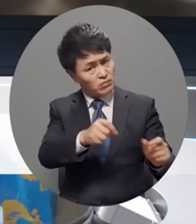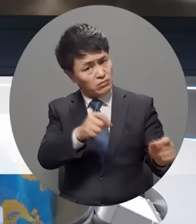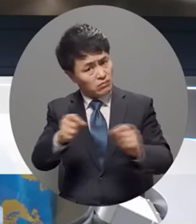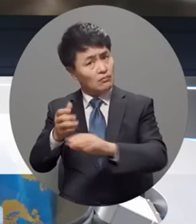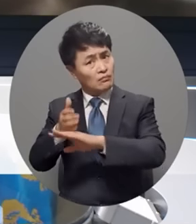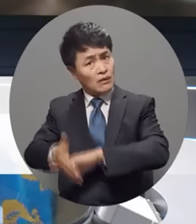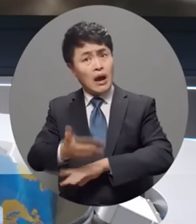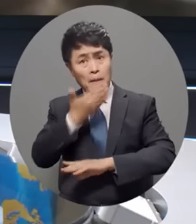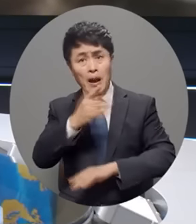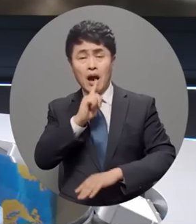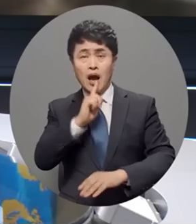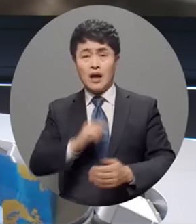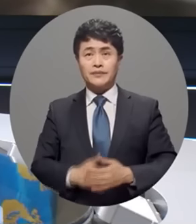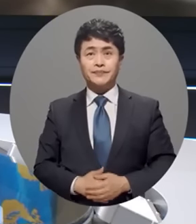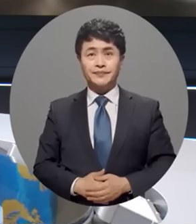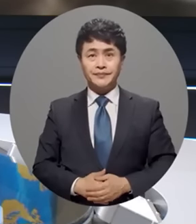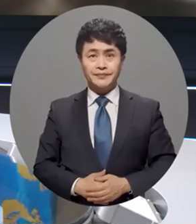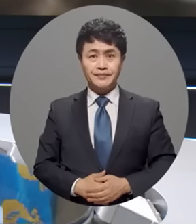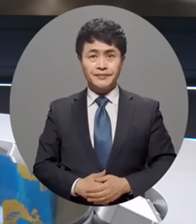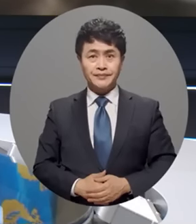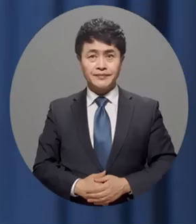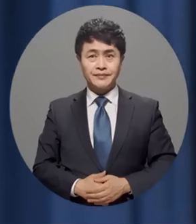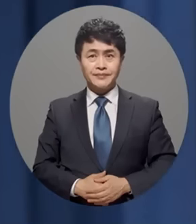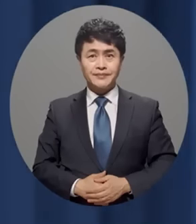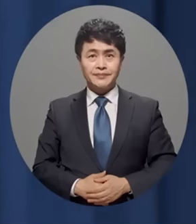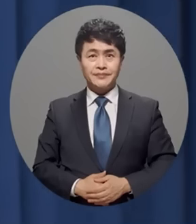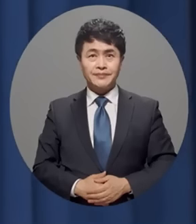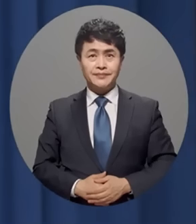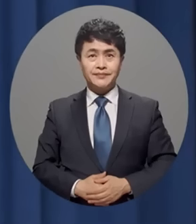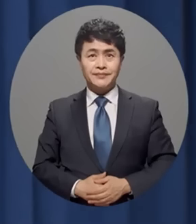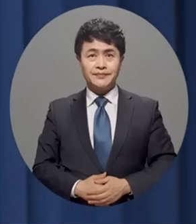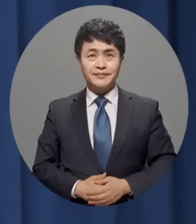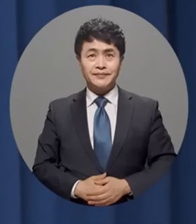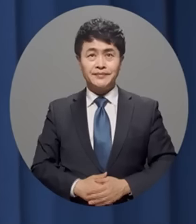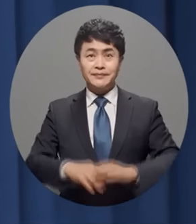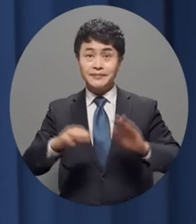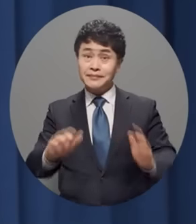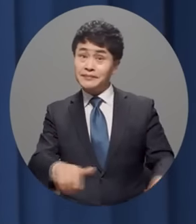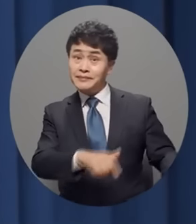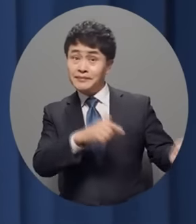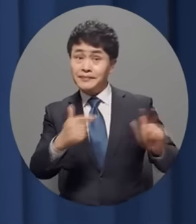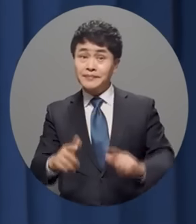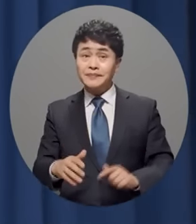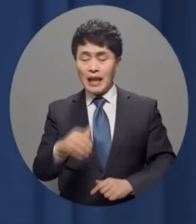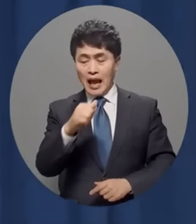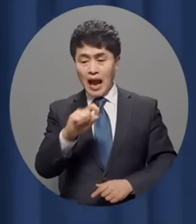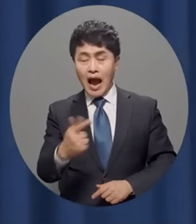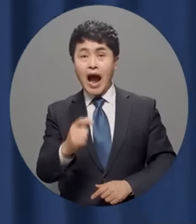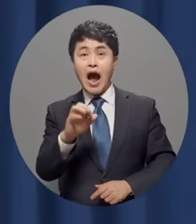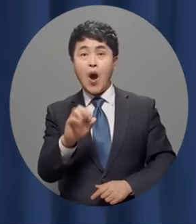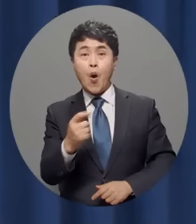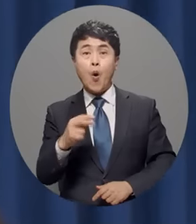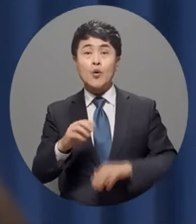다소 늦춰질 수 있다는 전망도 나옵니다. 이용주 기자입니다.